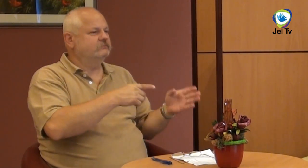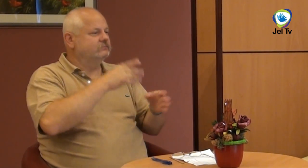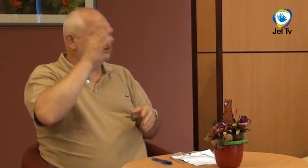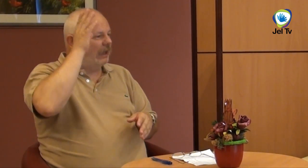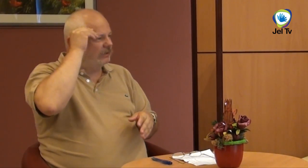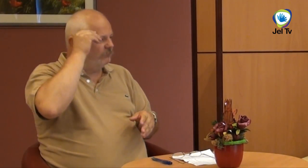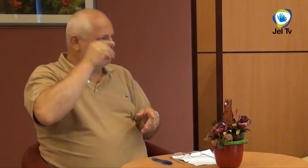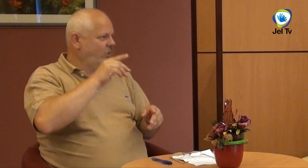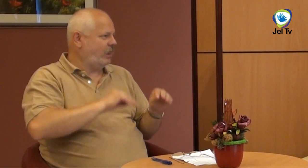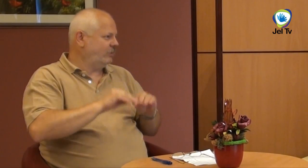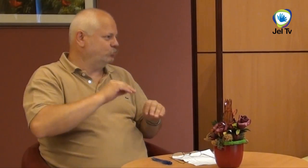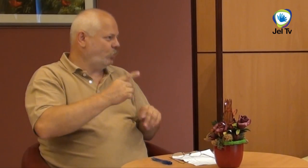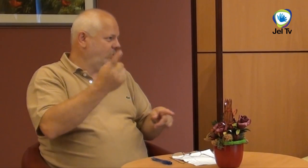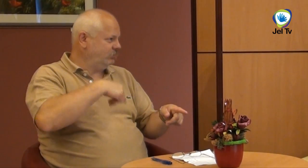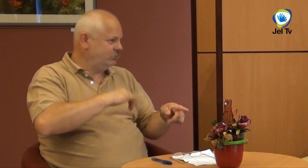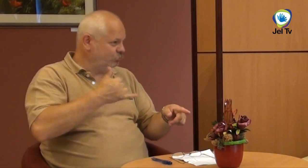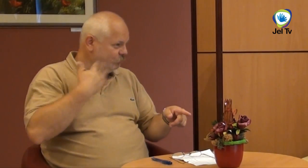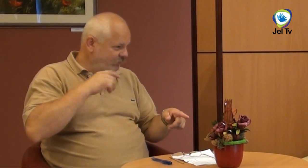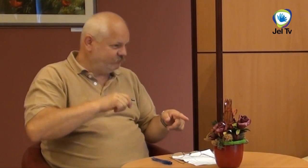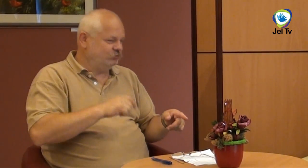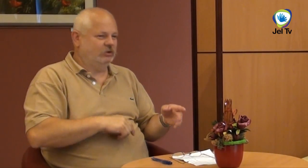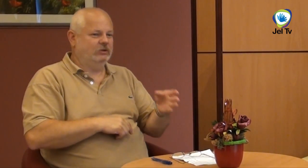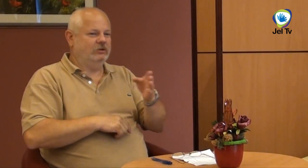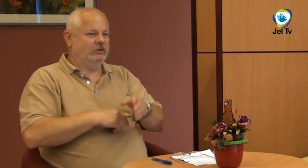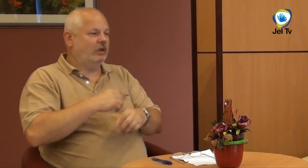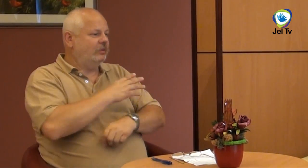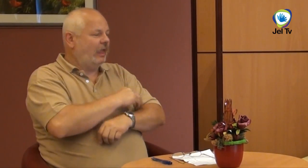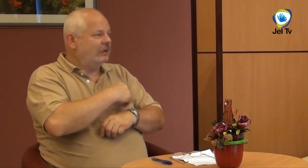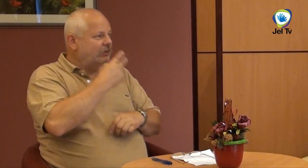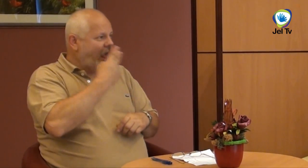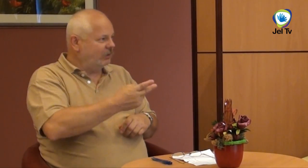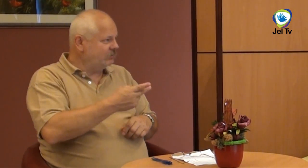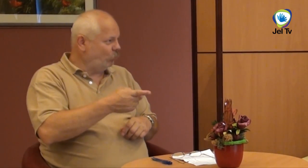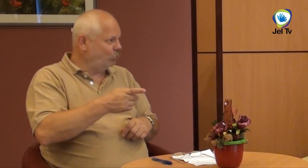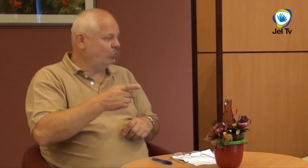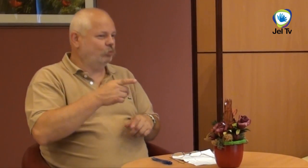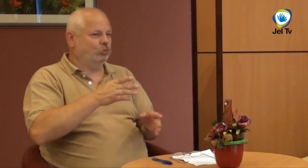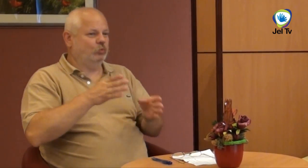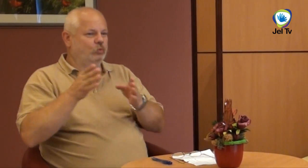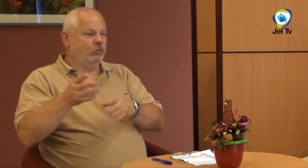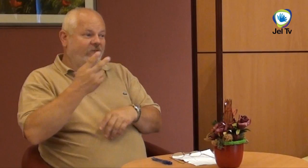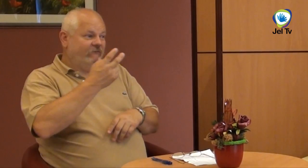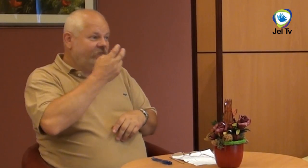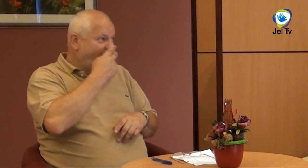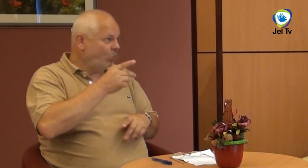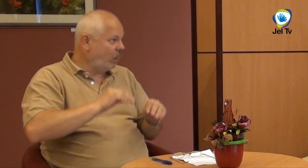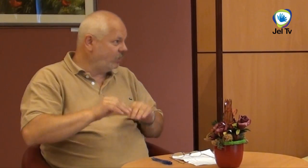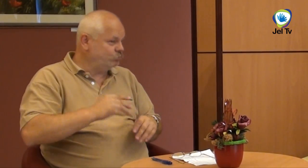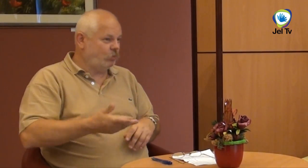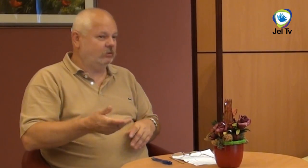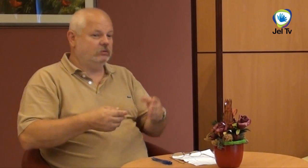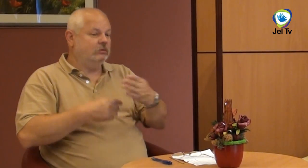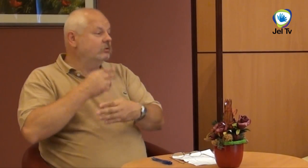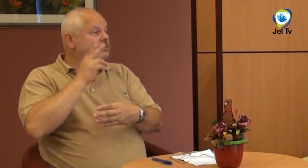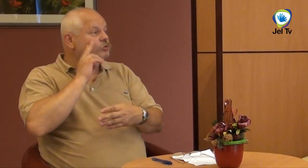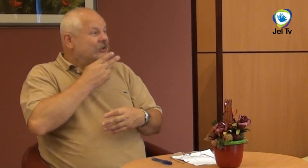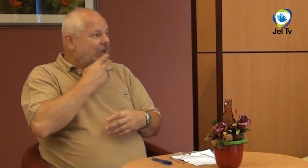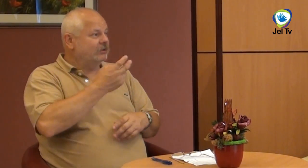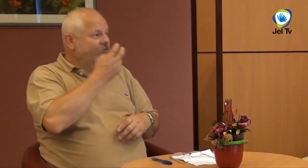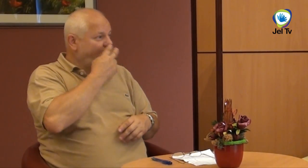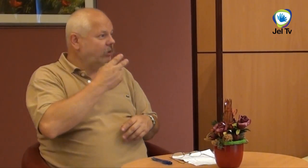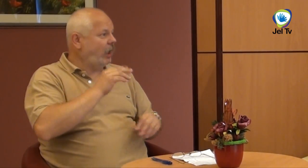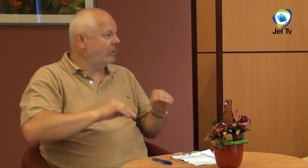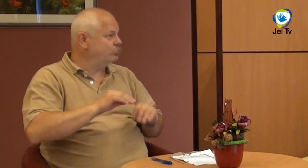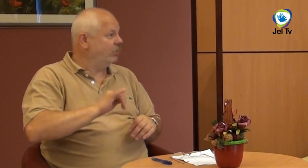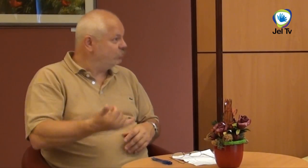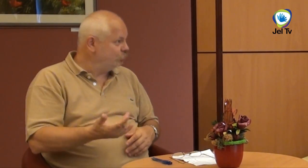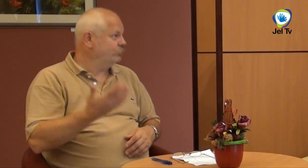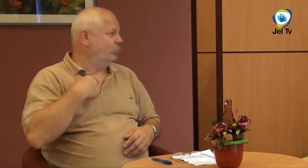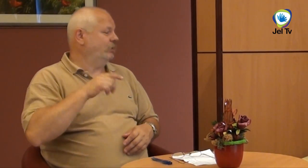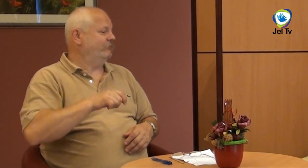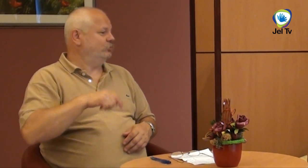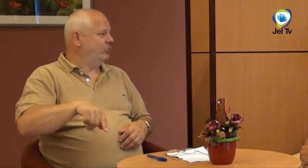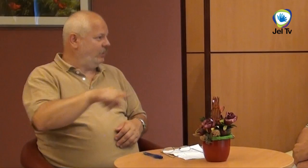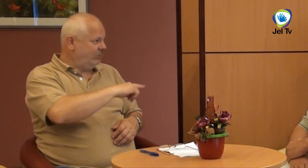Mellette az Értelmi Fogyatékossággal Élők szövetségének ügyvezető igazgatója ült, meg még GyengénLátók, Vakok Egyesülete és Siketvakok, ők képviseltek a tárgyaláson.